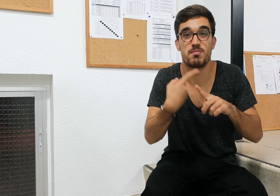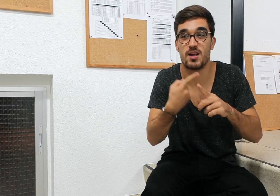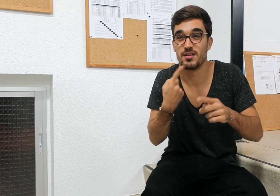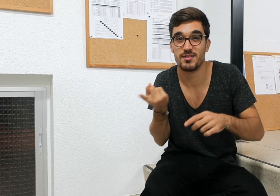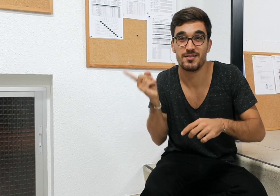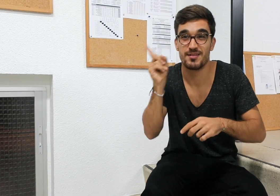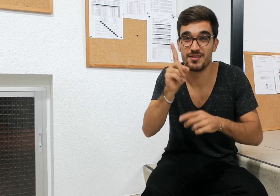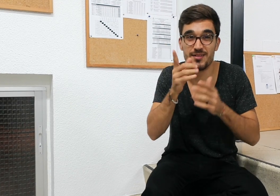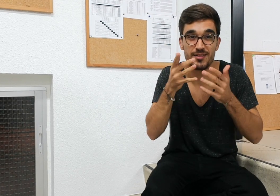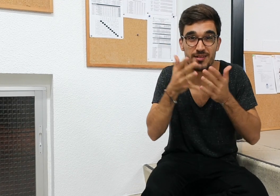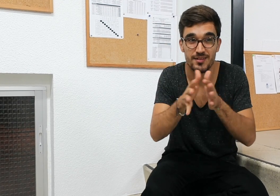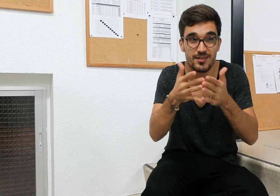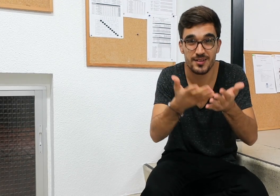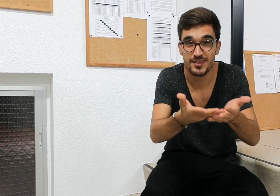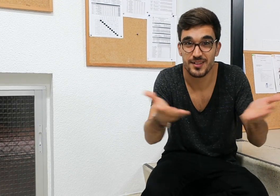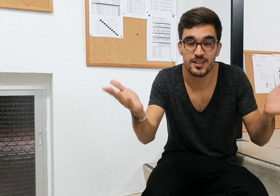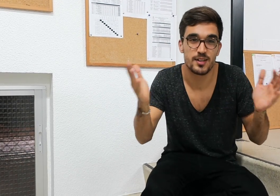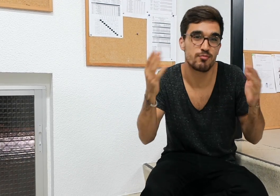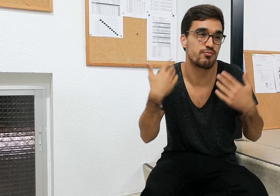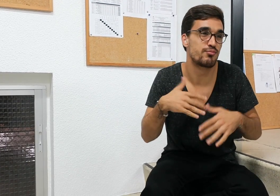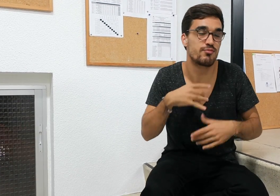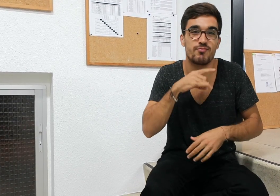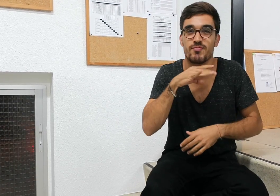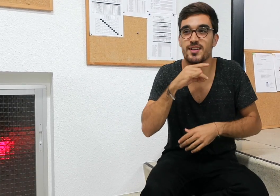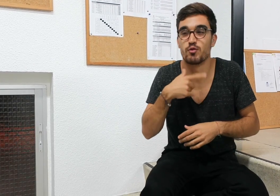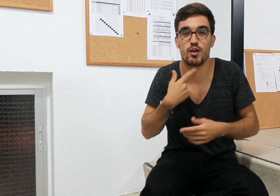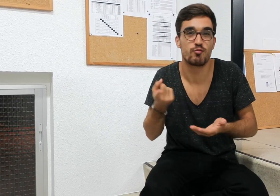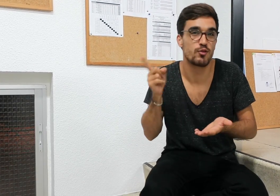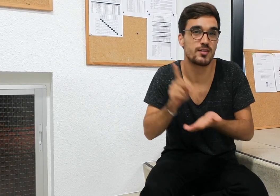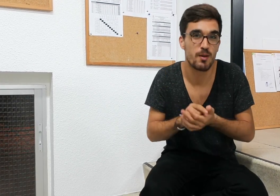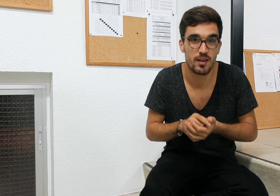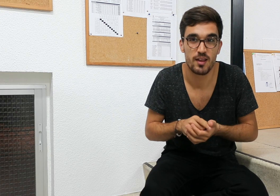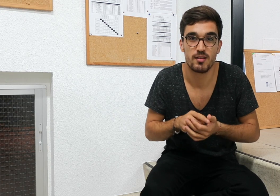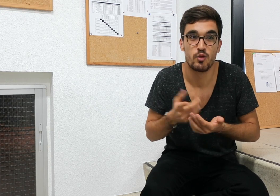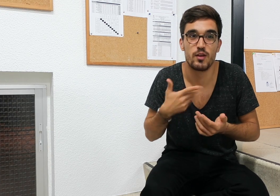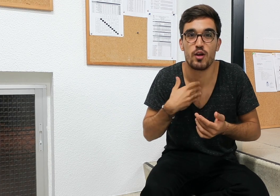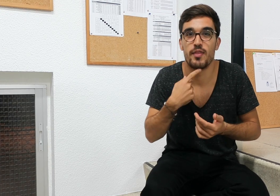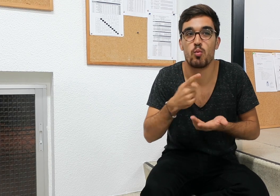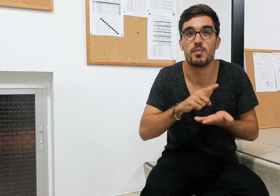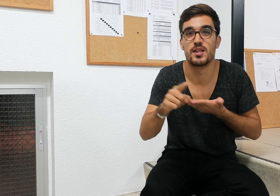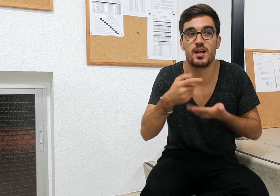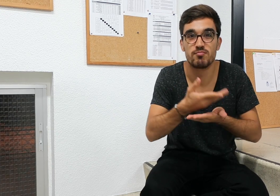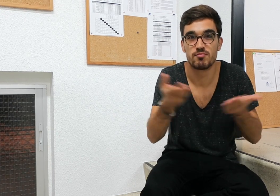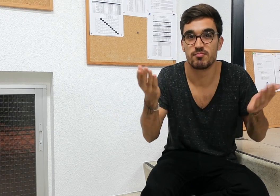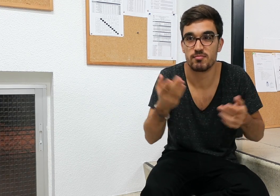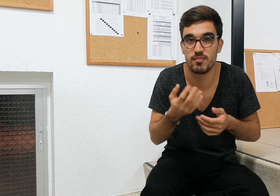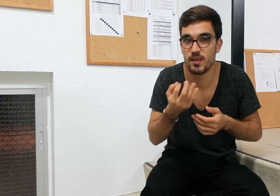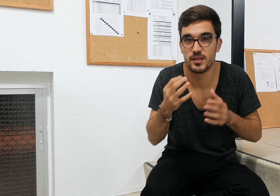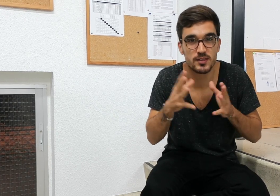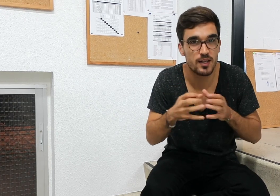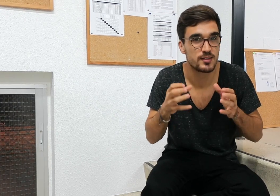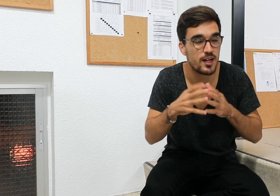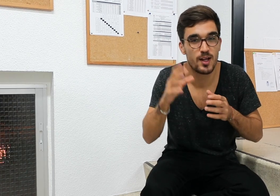Y cuando me tocó exponer a mí, terminé muy contento, y quería volver a pediros que sigáis con las mismas ganas